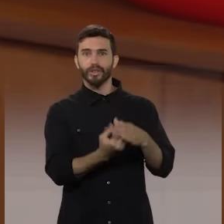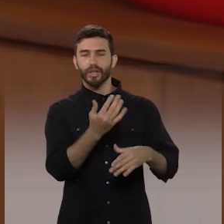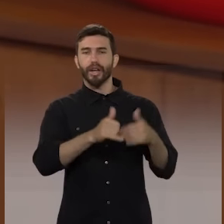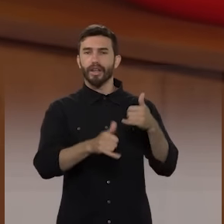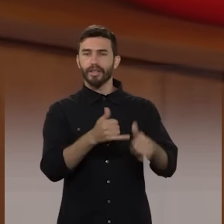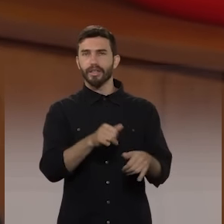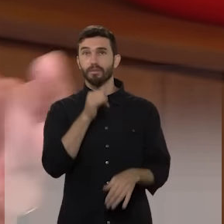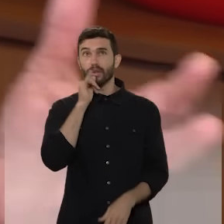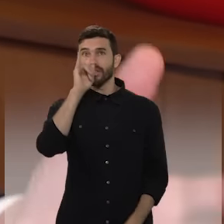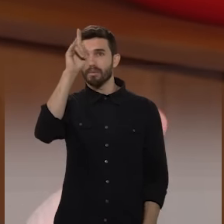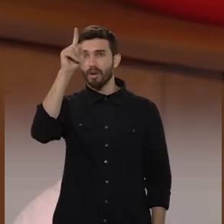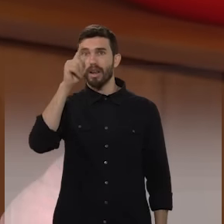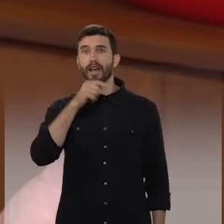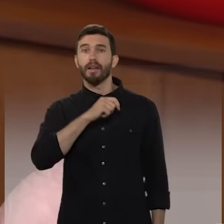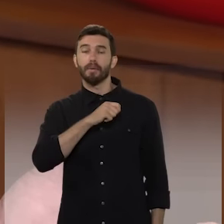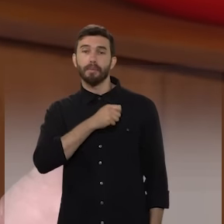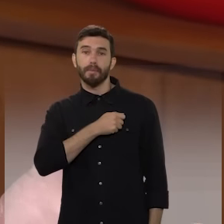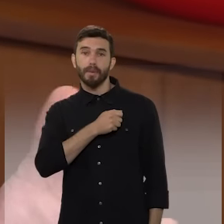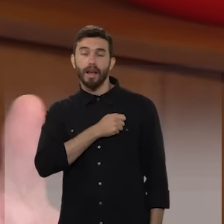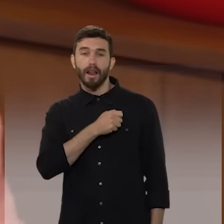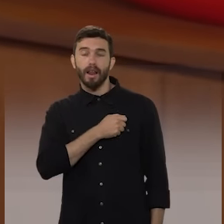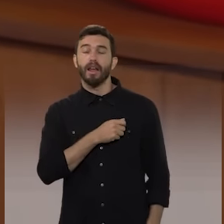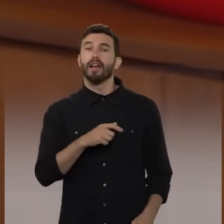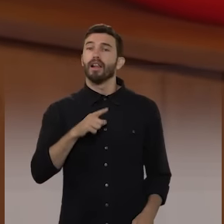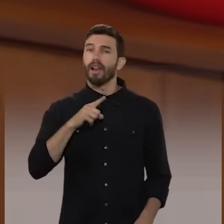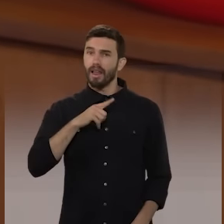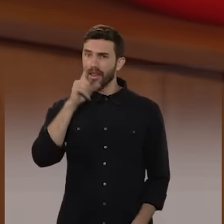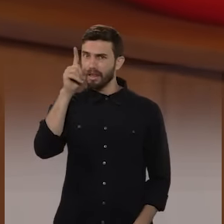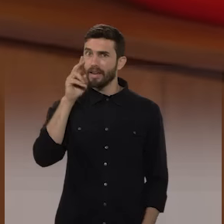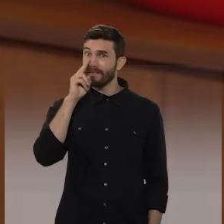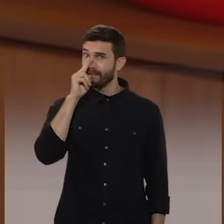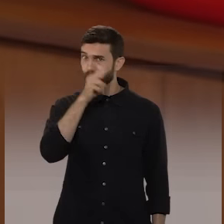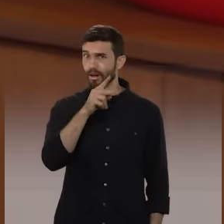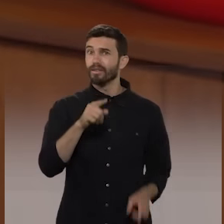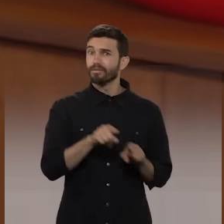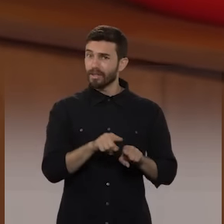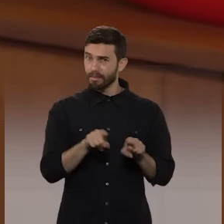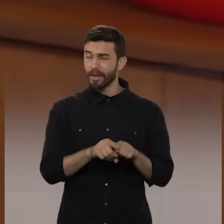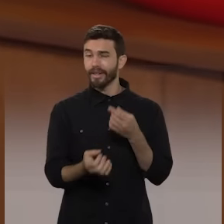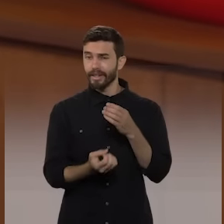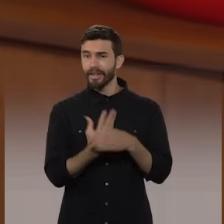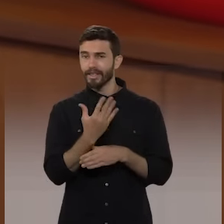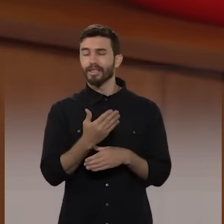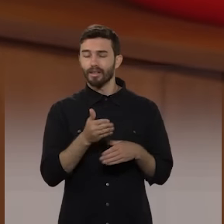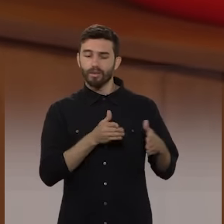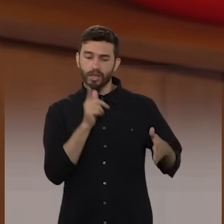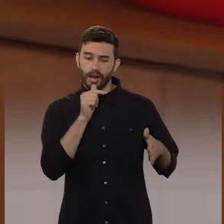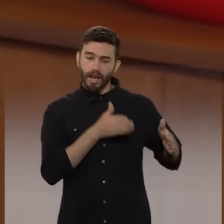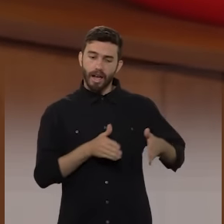geração hídrica fortíssima, então, isso para eles é algo muito relevante e nós temos que ter muito